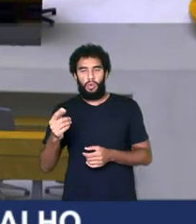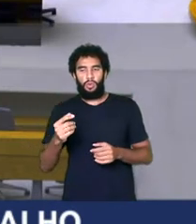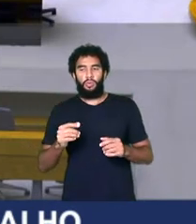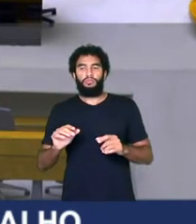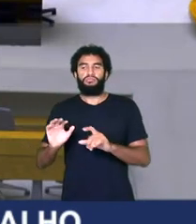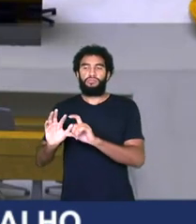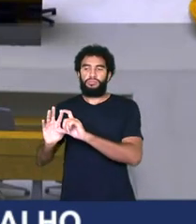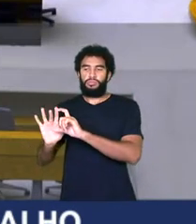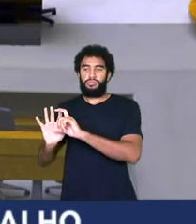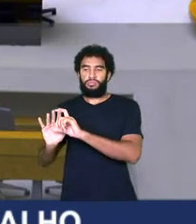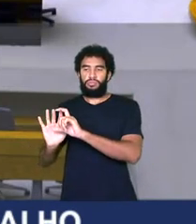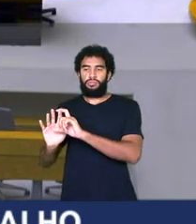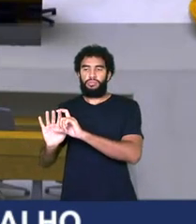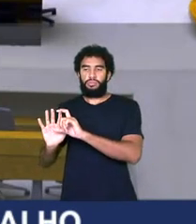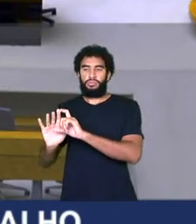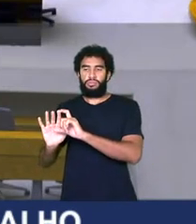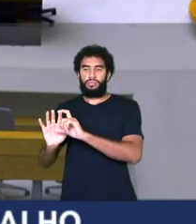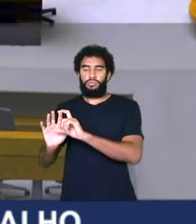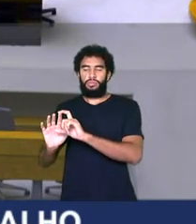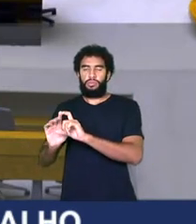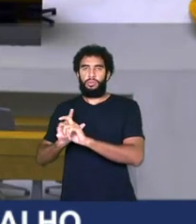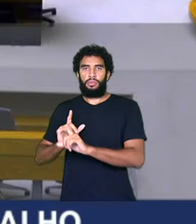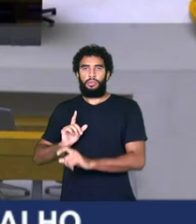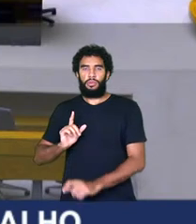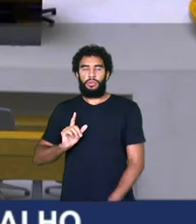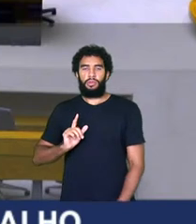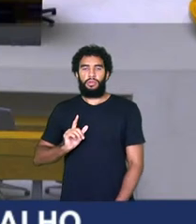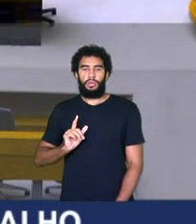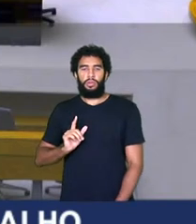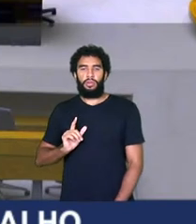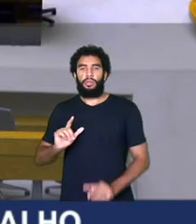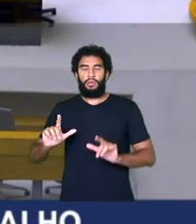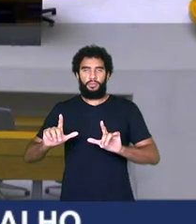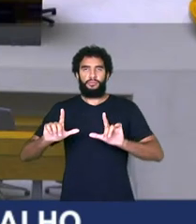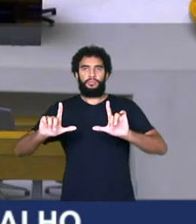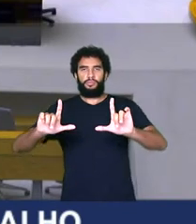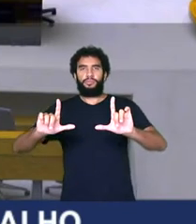AS INFORMAÇÕES OU O NOSSO CÓDIGO C QR CODE QUE APARECE DE VEZ EM QUANDO AÍ NA TELA